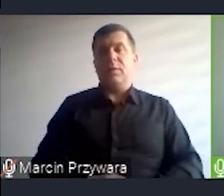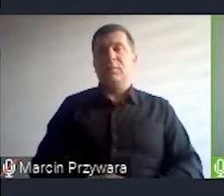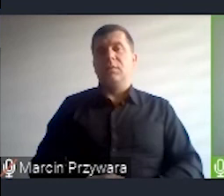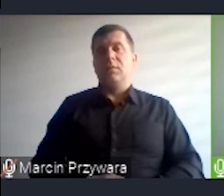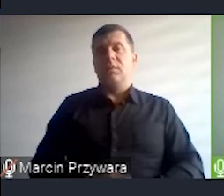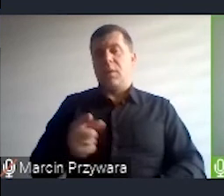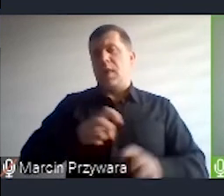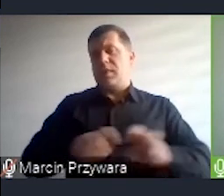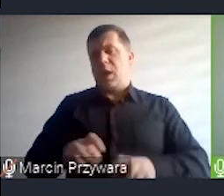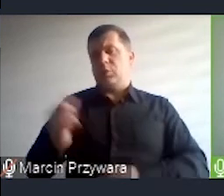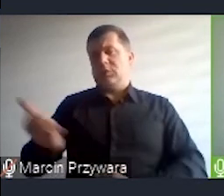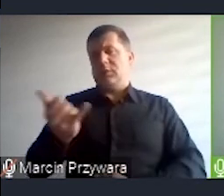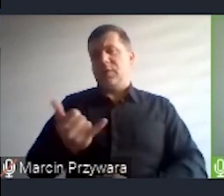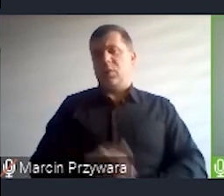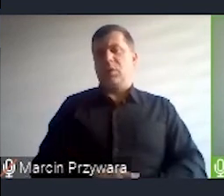to naruszacie trwałość.